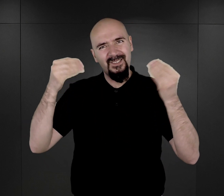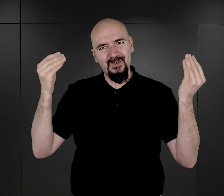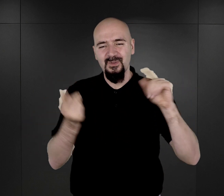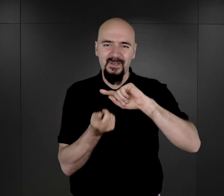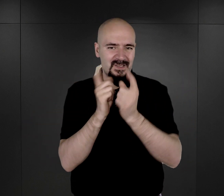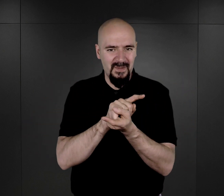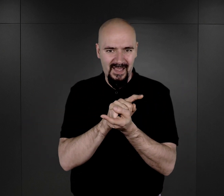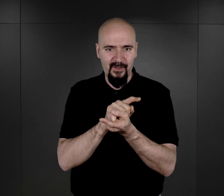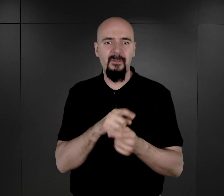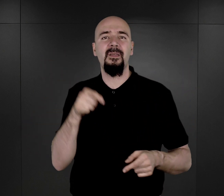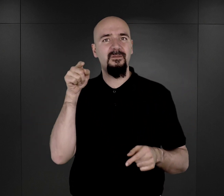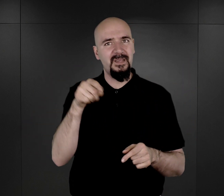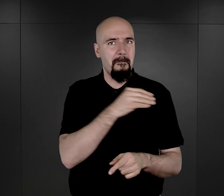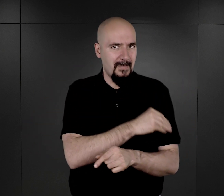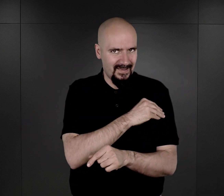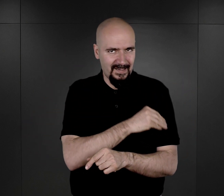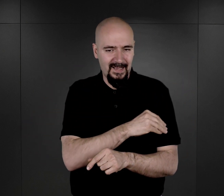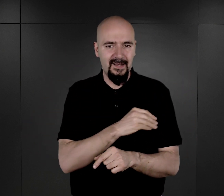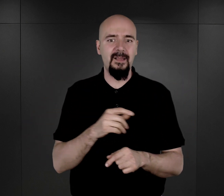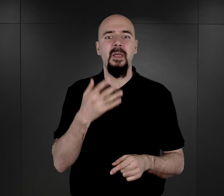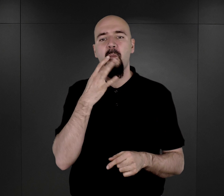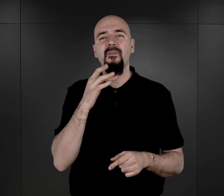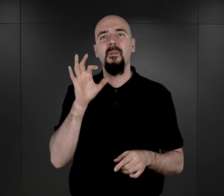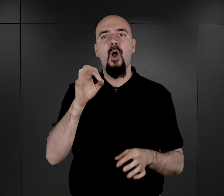W podcaście „O Auschwitz” mówimy o historii obozu